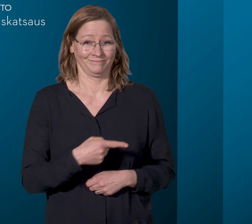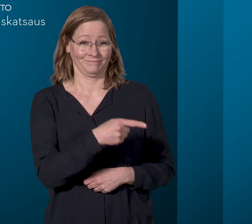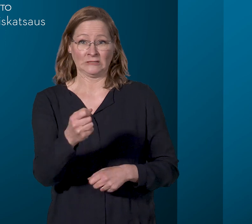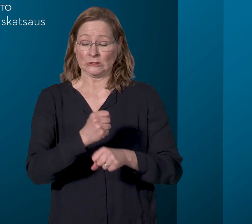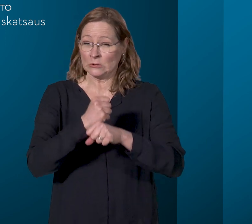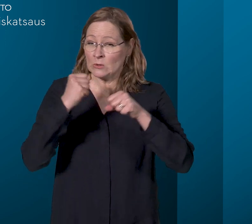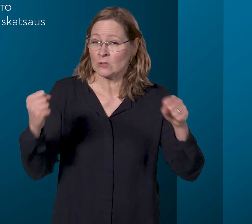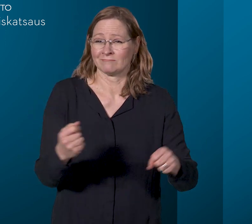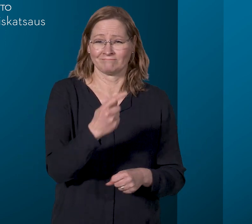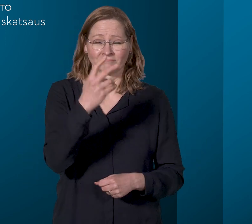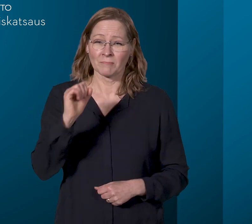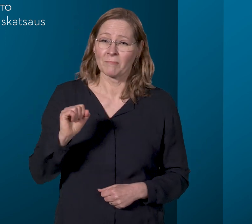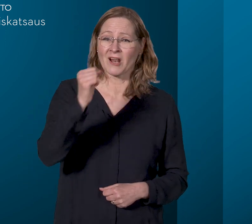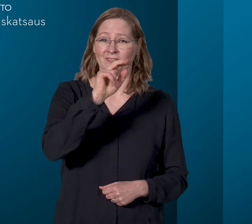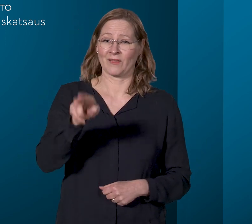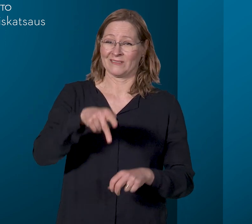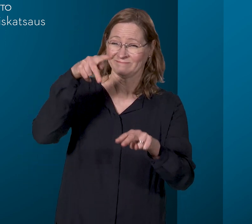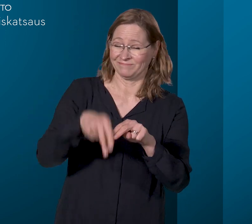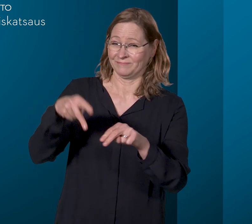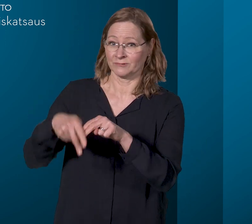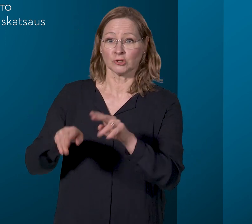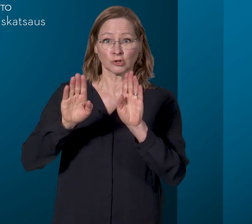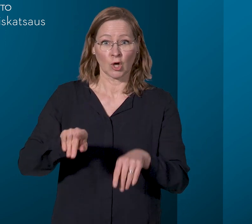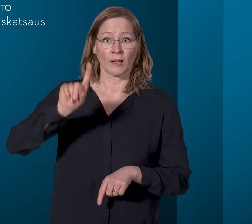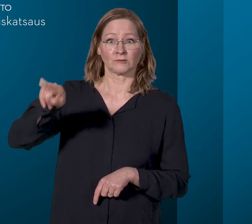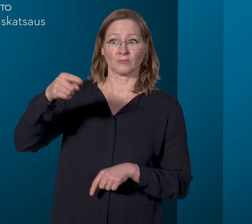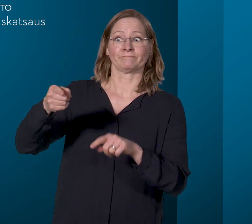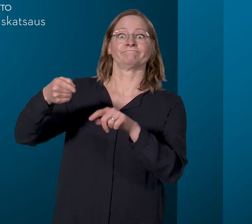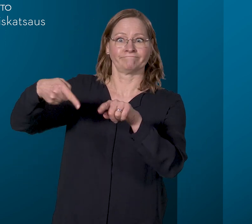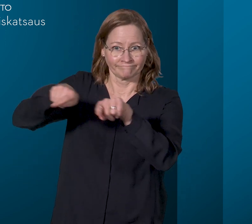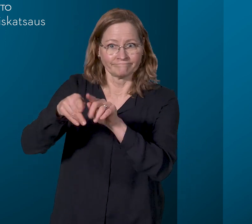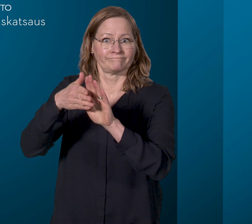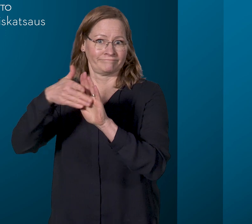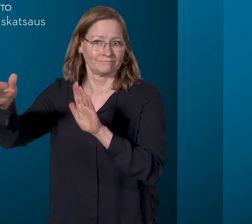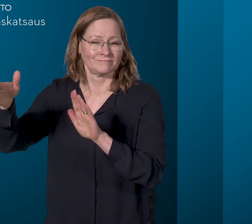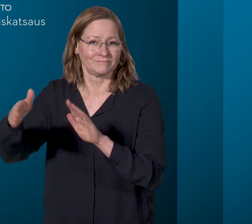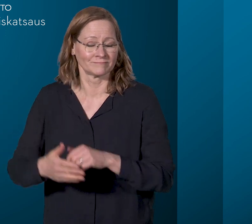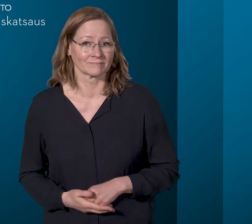Nämä suuret, miljoonien eurojen leikkaukset ovat tulossa voimaan jo ensi vuonna.